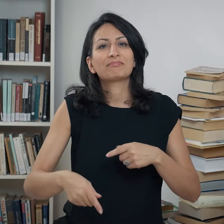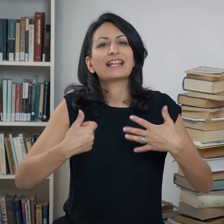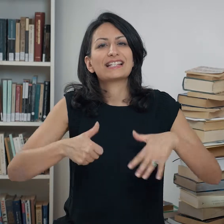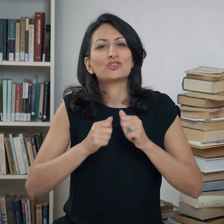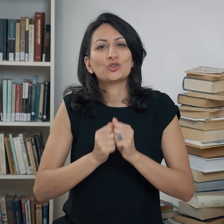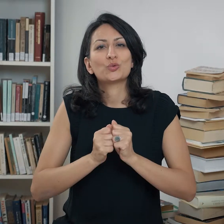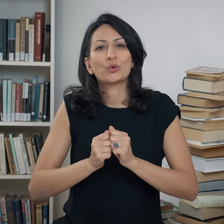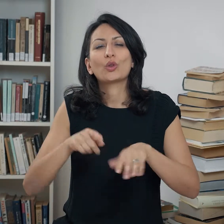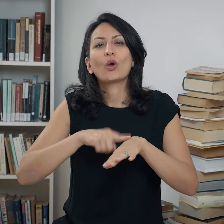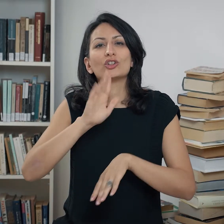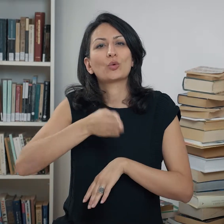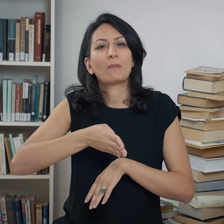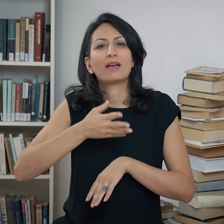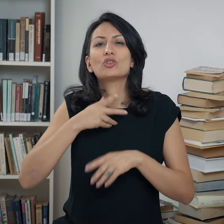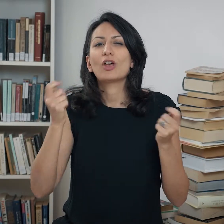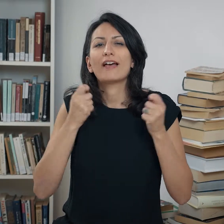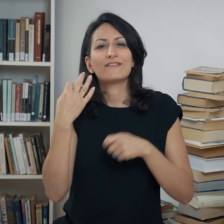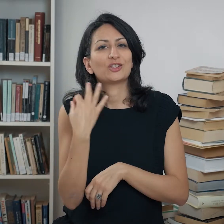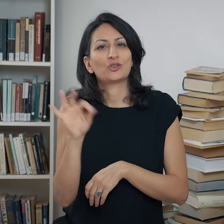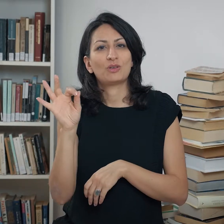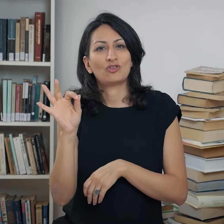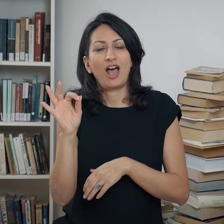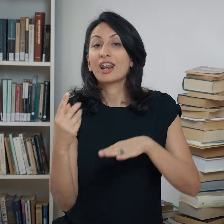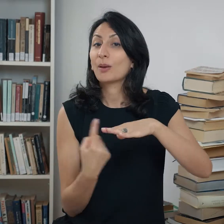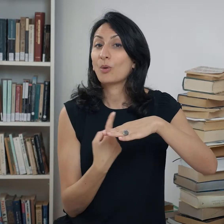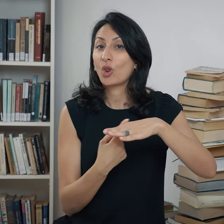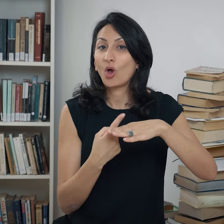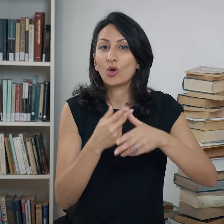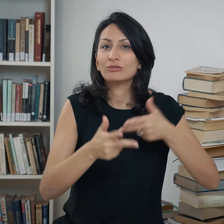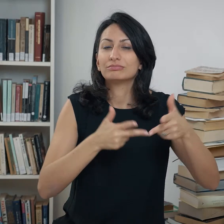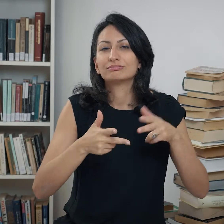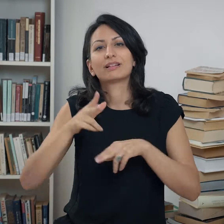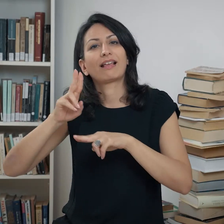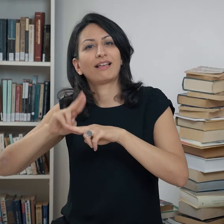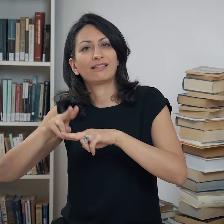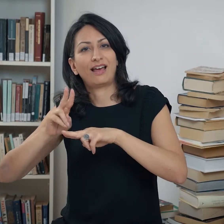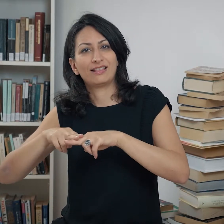Il 16 giugno alle 17,30 ci sarà un evento speciale, un monologo in Lis e italiano